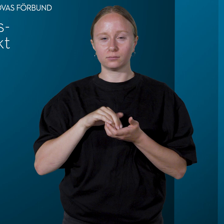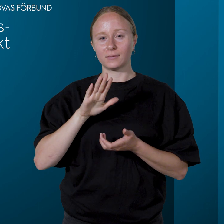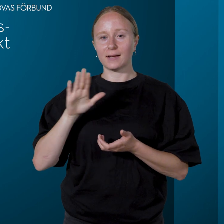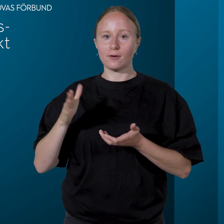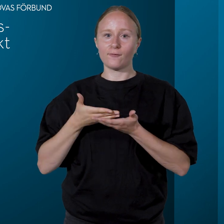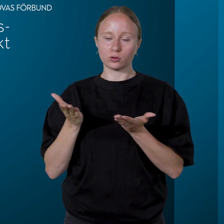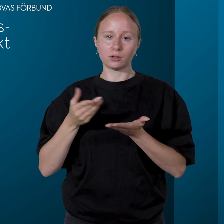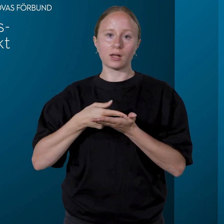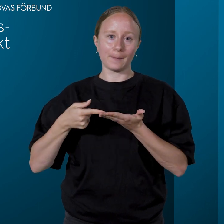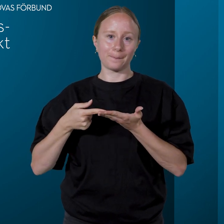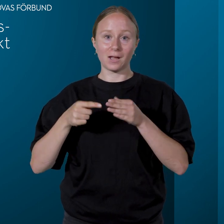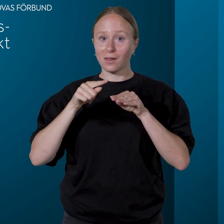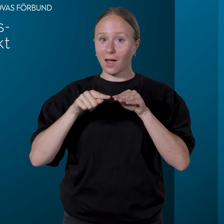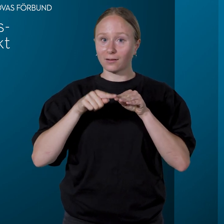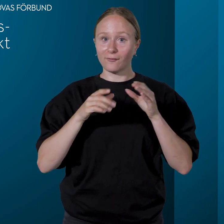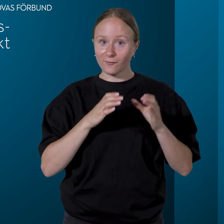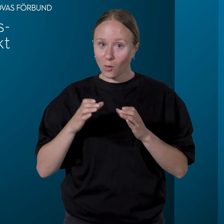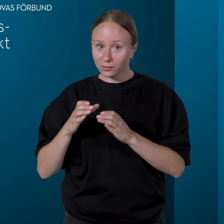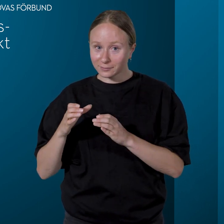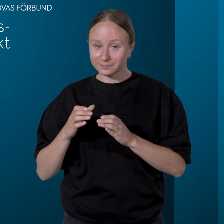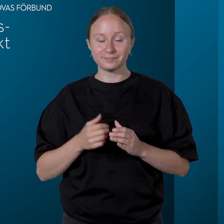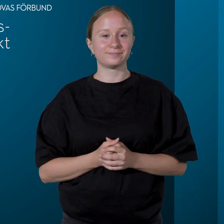med sin föreställning Nagelvård.